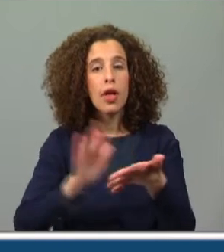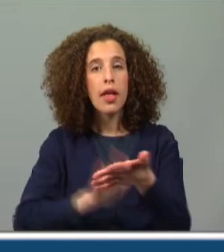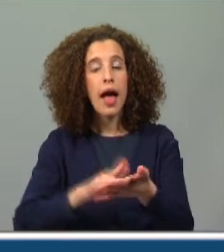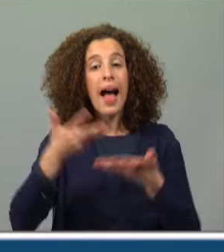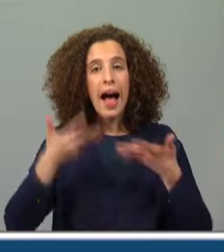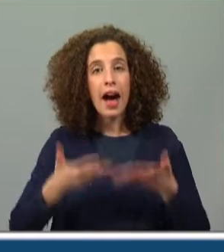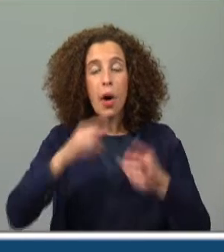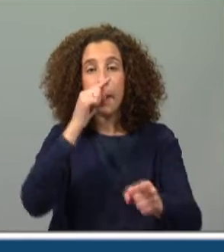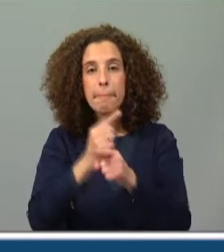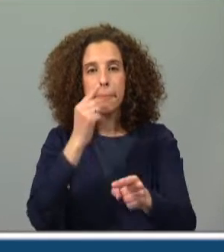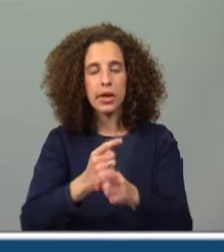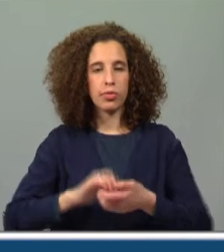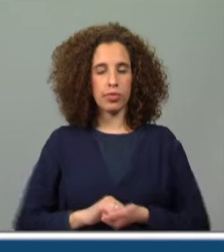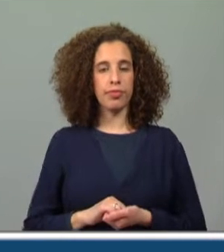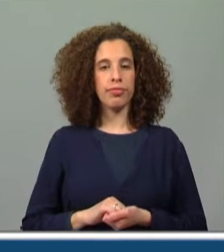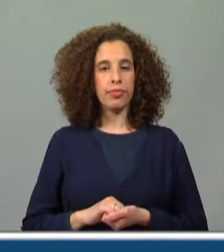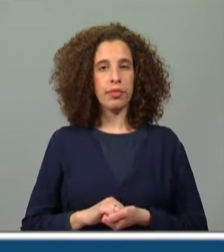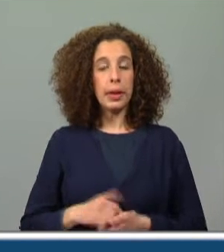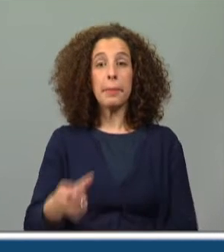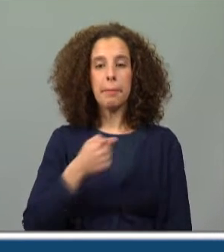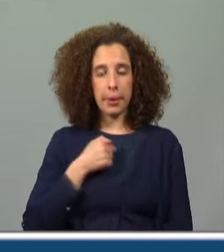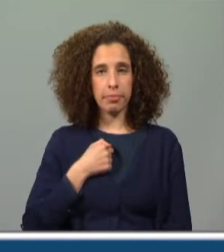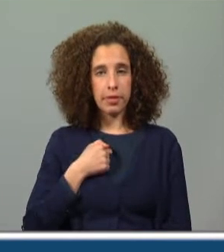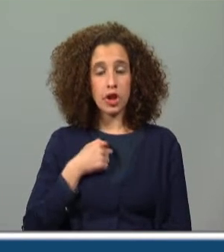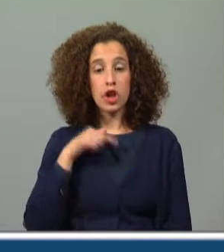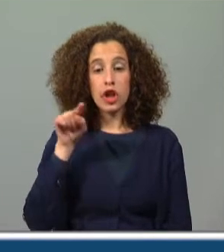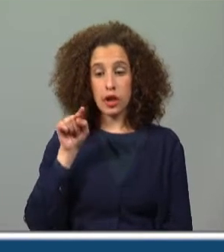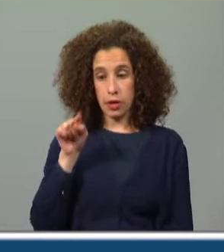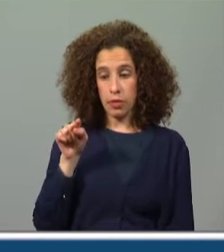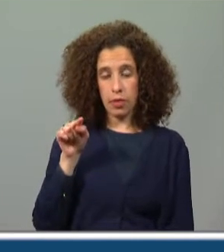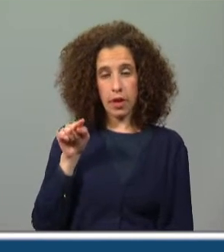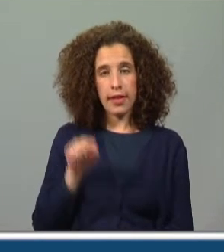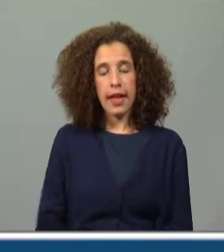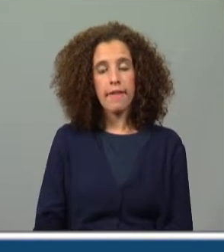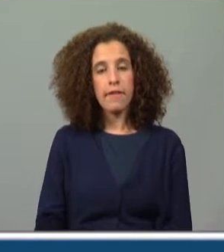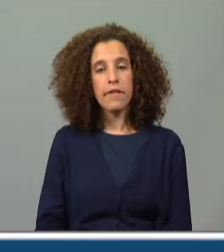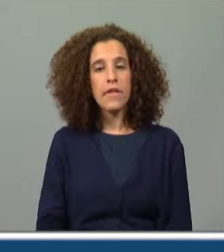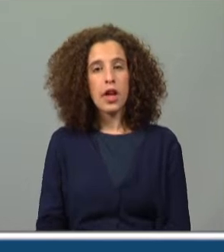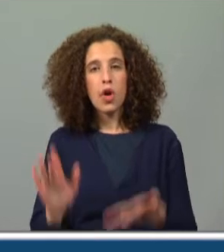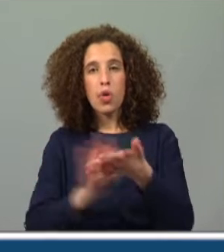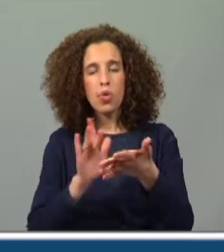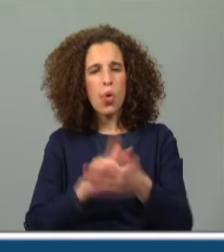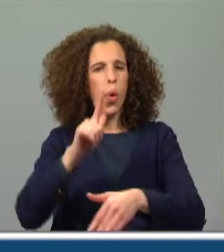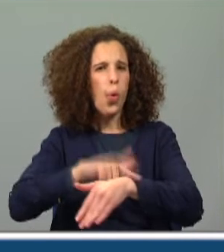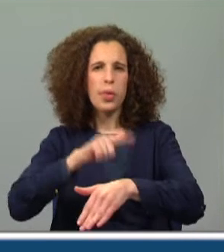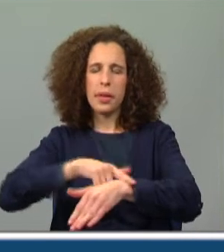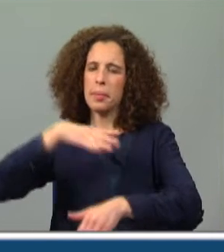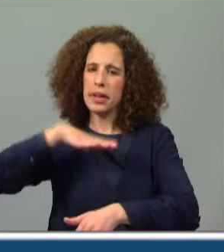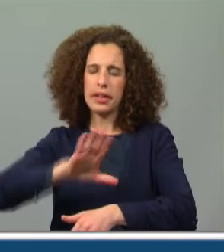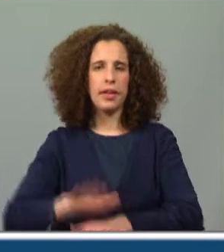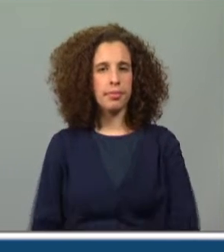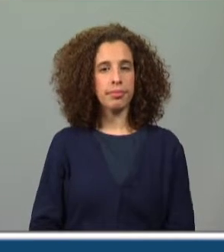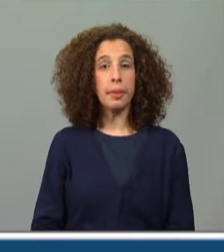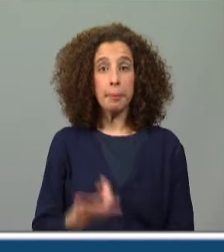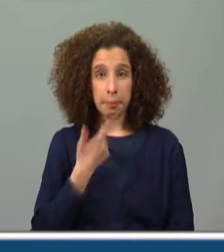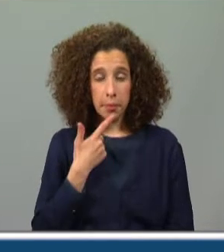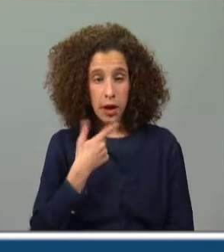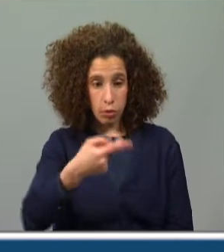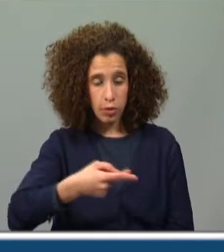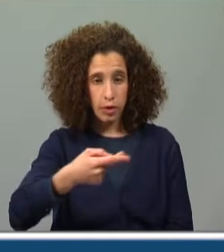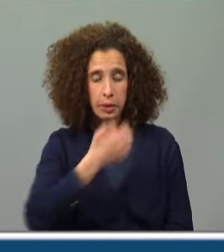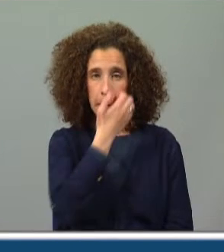mesmo e para mim e você fica com o livro Por quanto tempo quiser entendem 同樣，對我和你來說，保留這本書只要你想了解